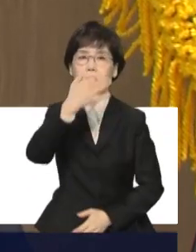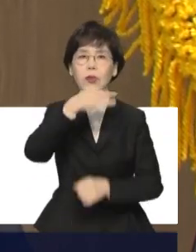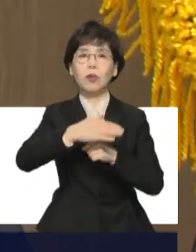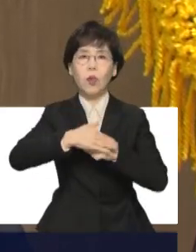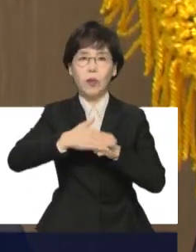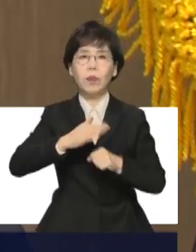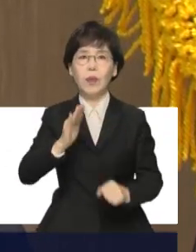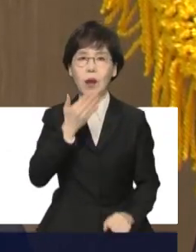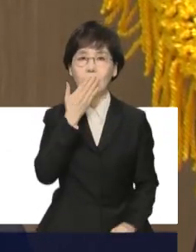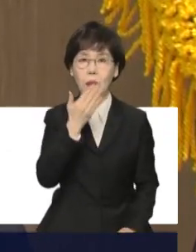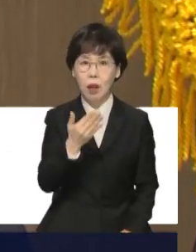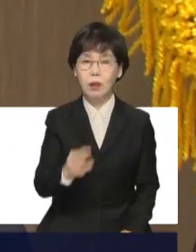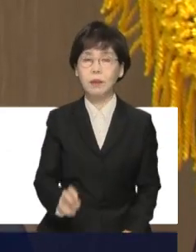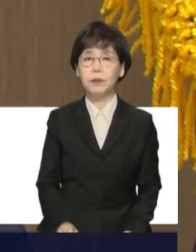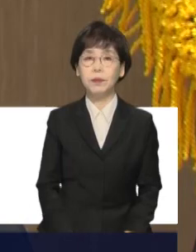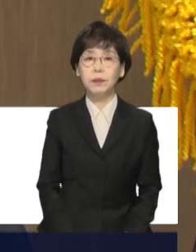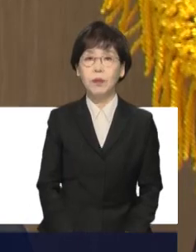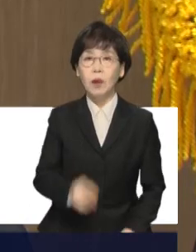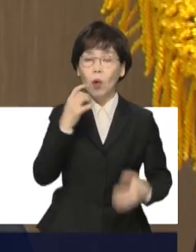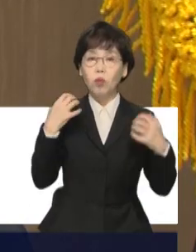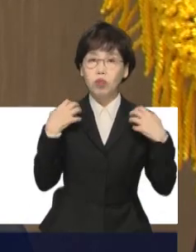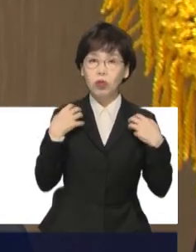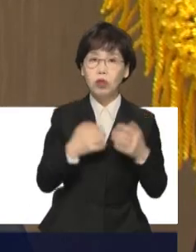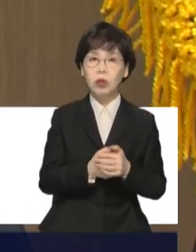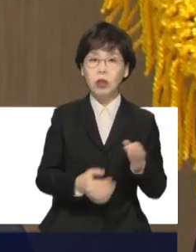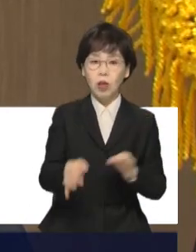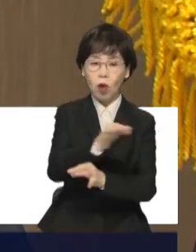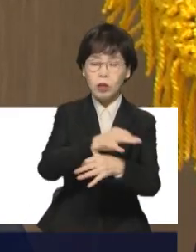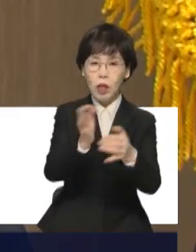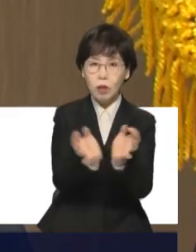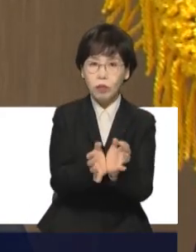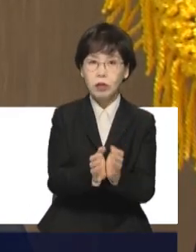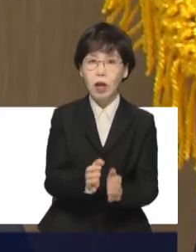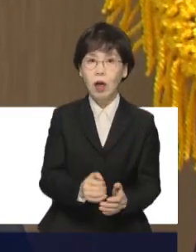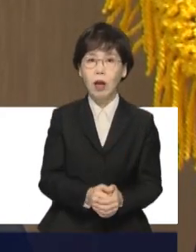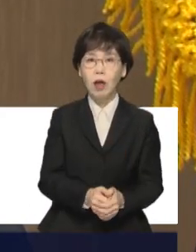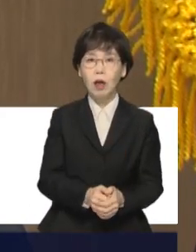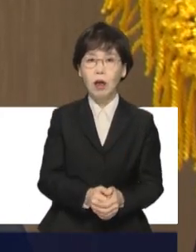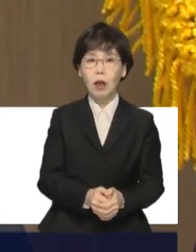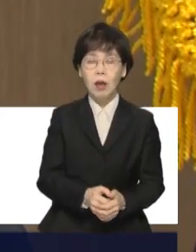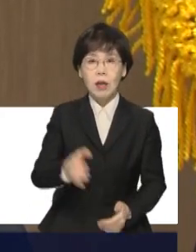정부는 경제 분야 기대 성과가 가시화되고